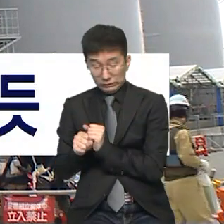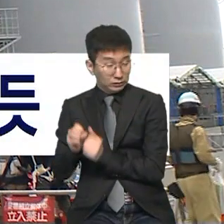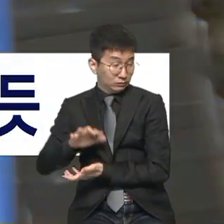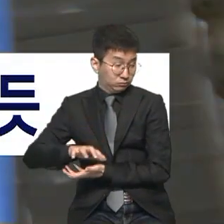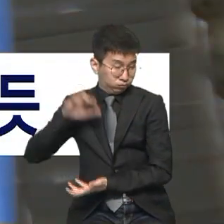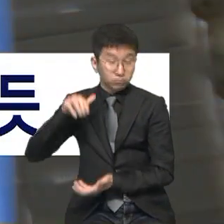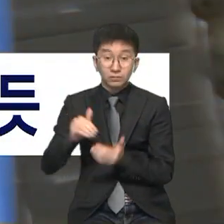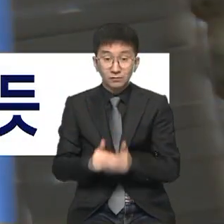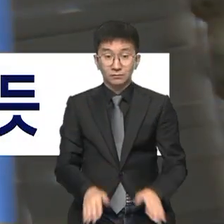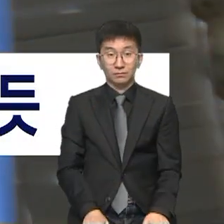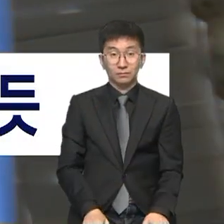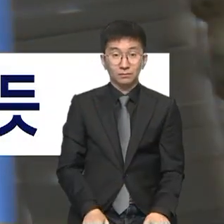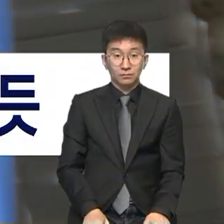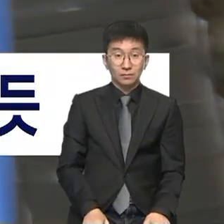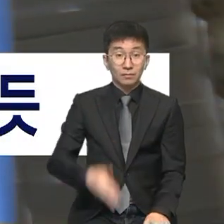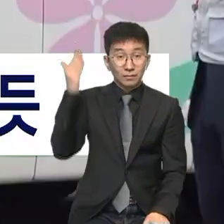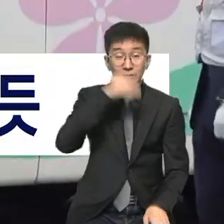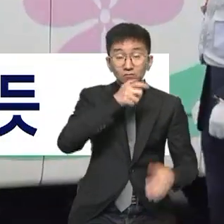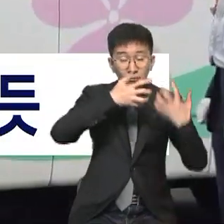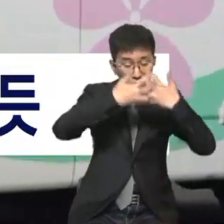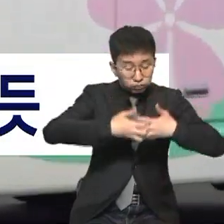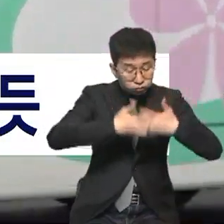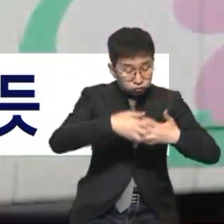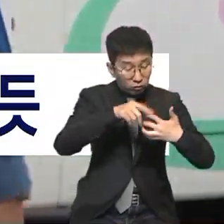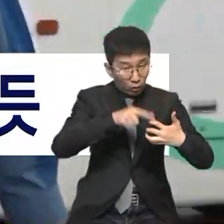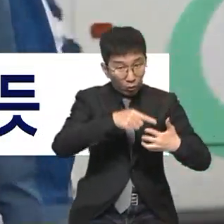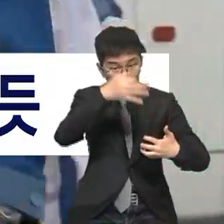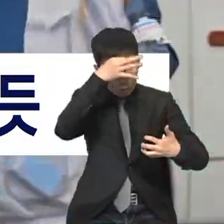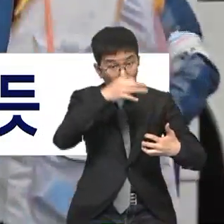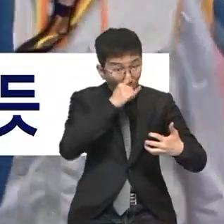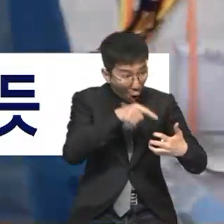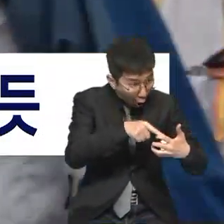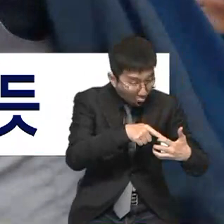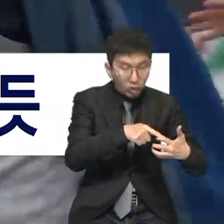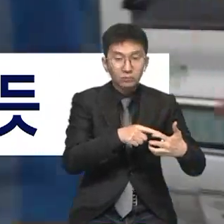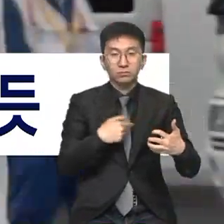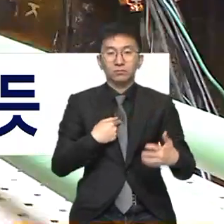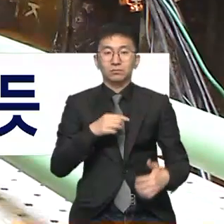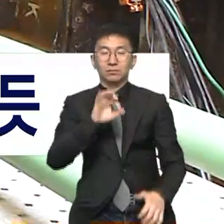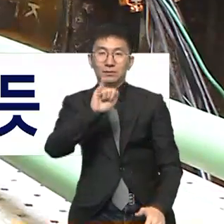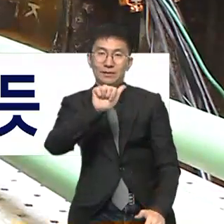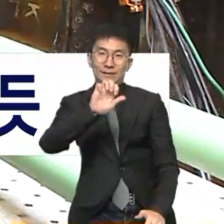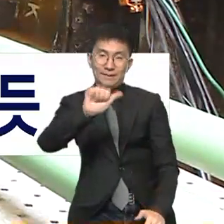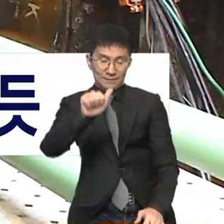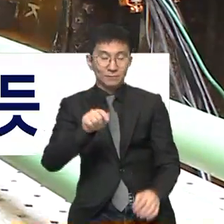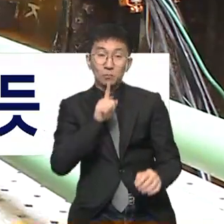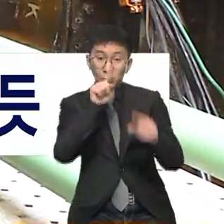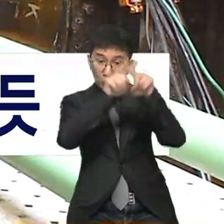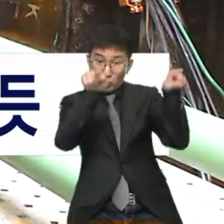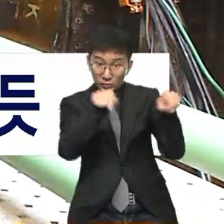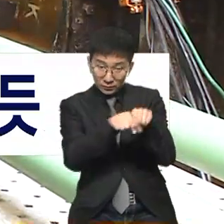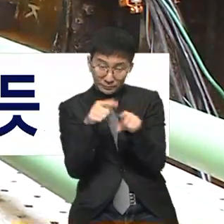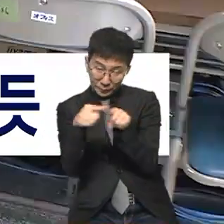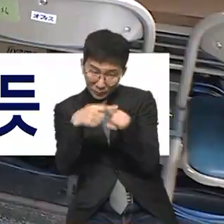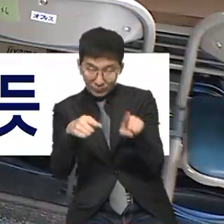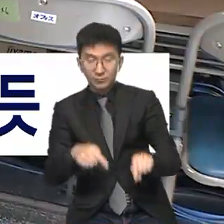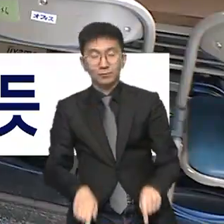다핵종제거설비, 알프스의 성능 분석 결과 IAEA 보고서에 대한 평가, 일본에 제안할 내용 등도 포함될 걸로 보이는데 오염수